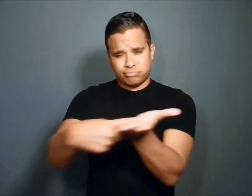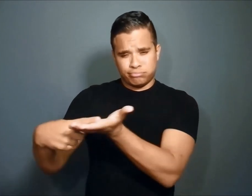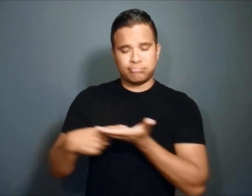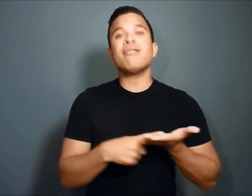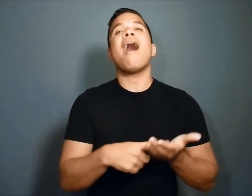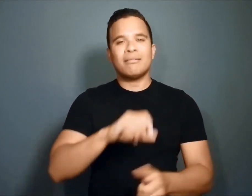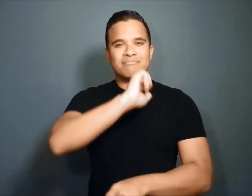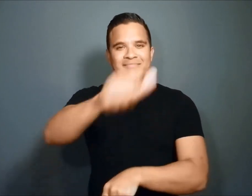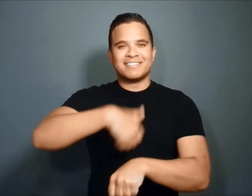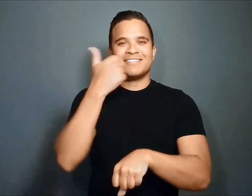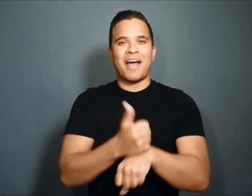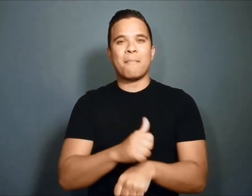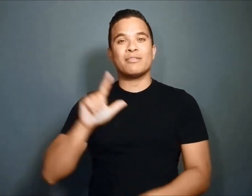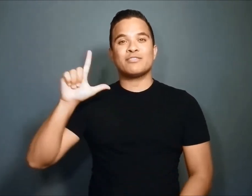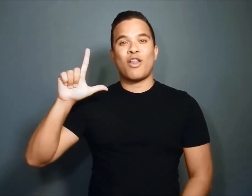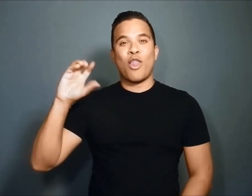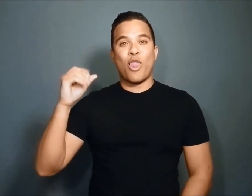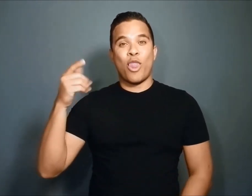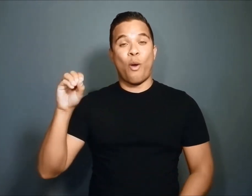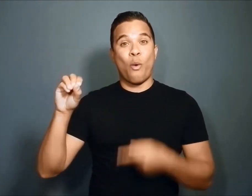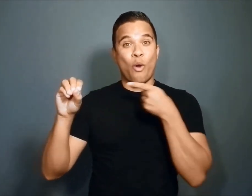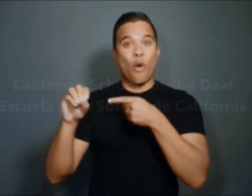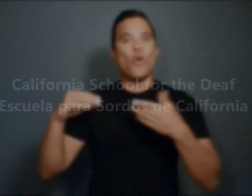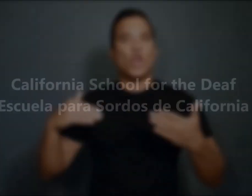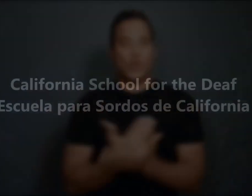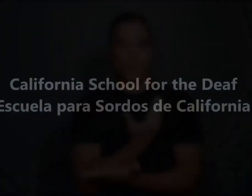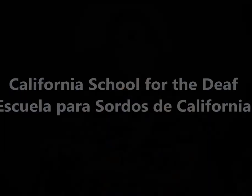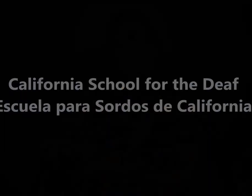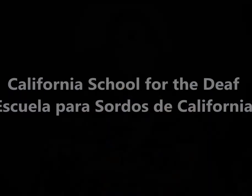"Nuestra organización fue renombrada como Consejo de Manos. El Consejo de Administración trabajaron juntos para crear un nuevo logotipo."